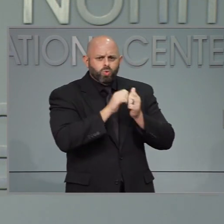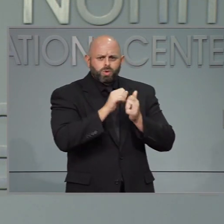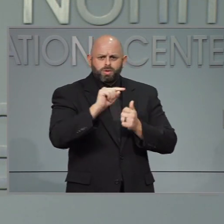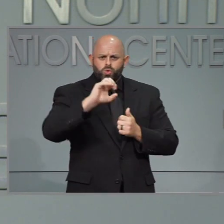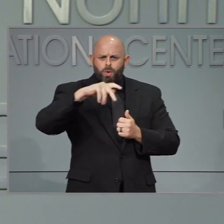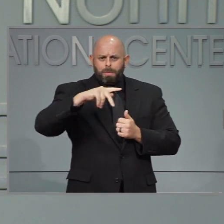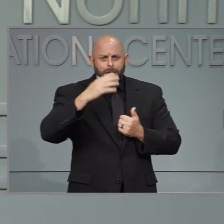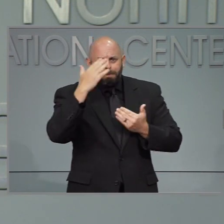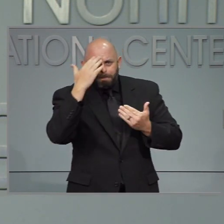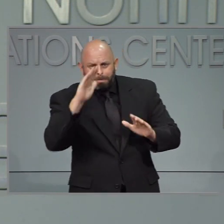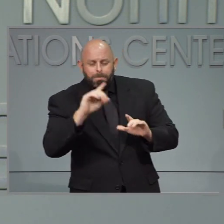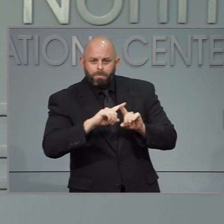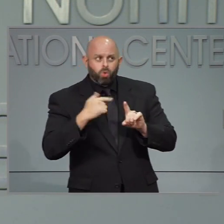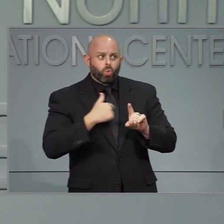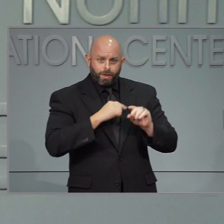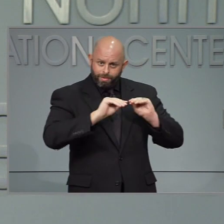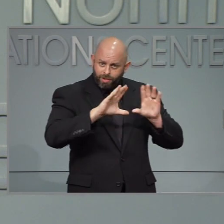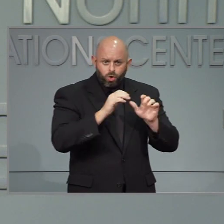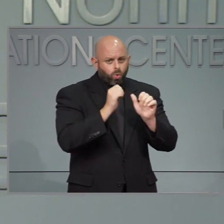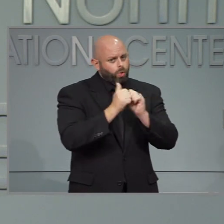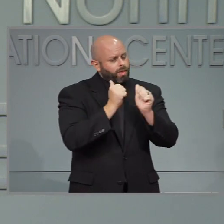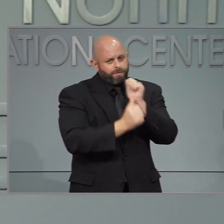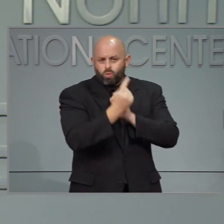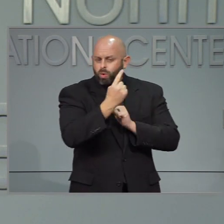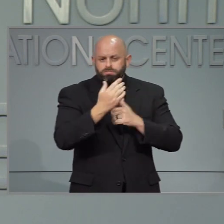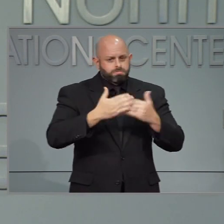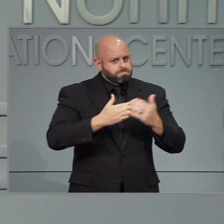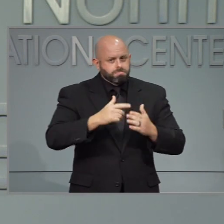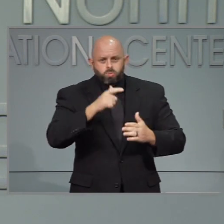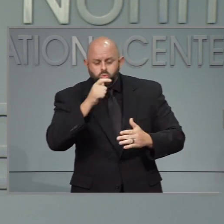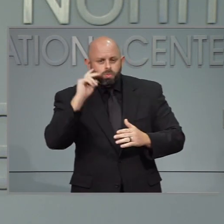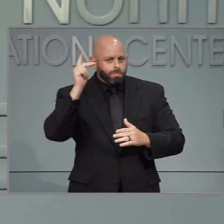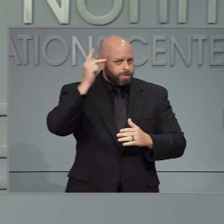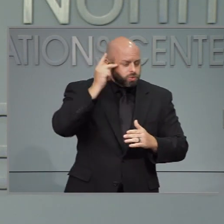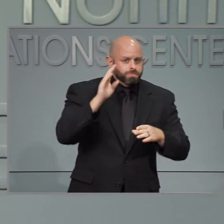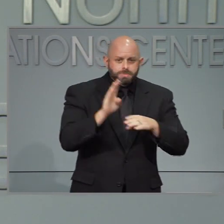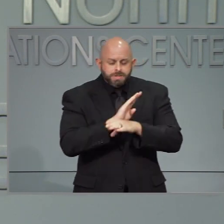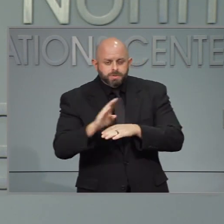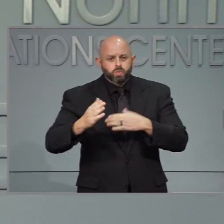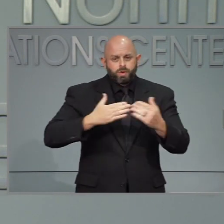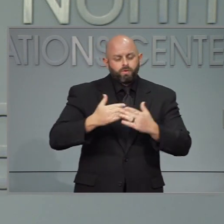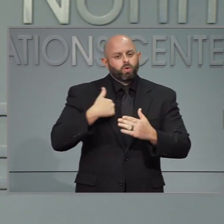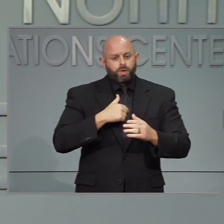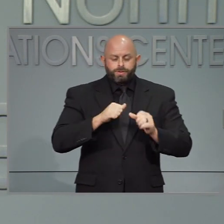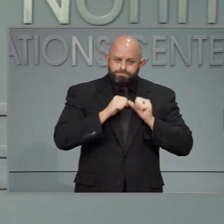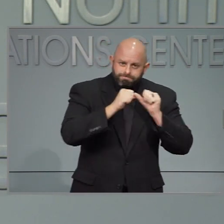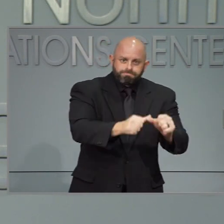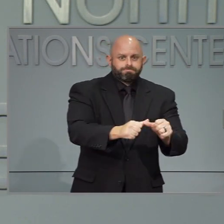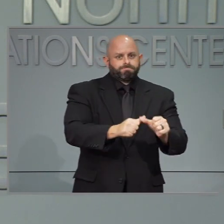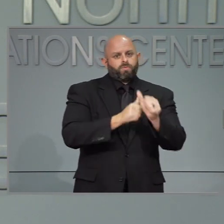Creo que no ha tenido conversaciones específicas, pero ha quedado muy claro pero es lo que nosotros incentiva